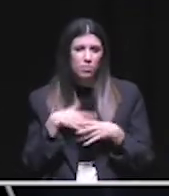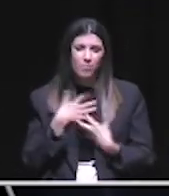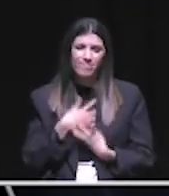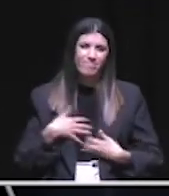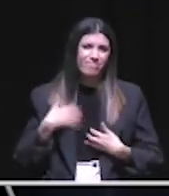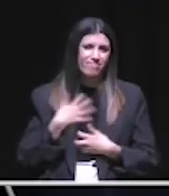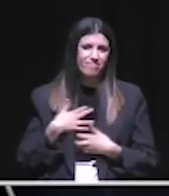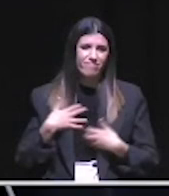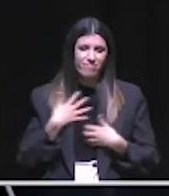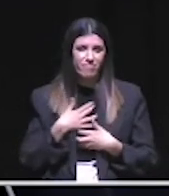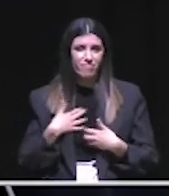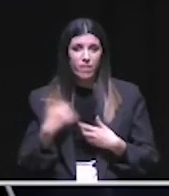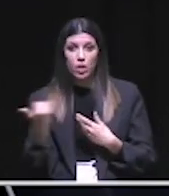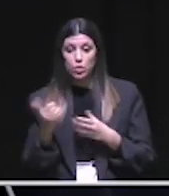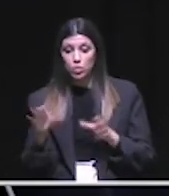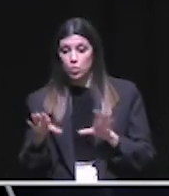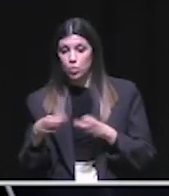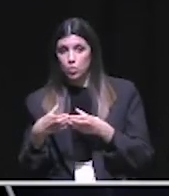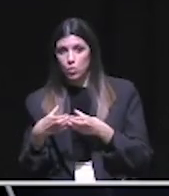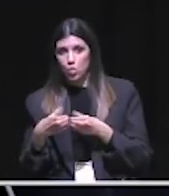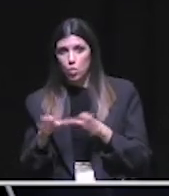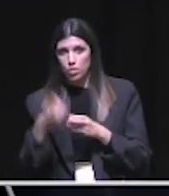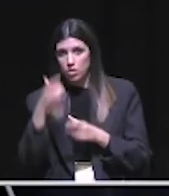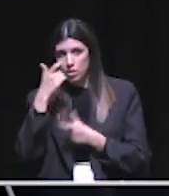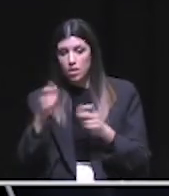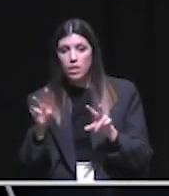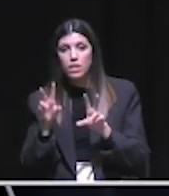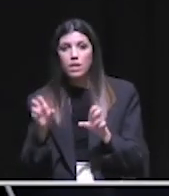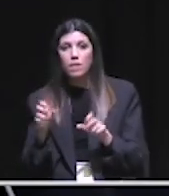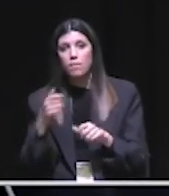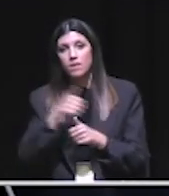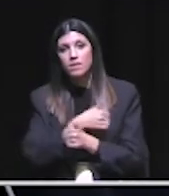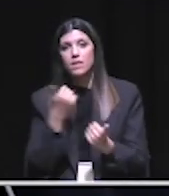E esta 2ª edição do Conselho de Cidadãos tem como tema a Cidade dos 15 minutos.